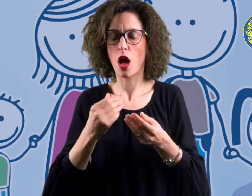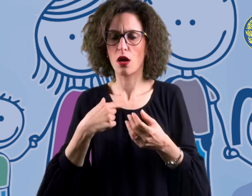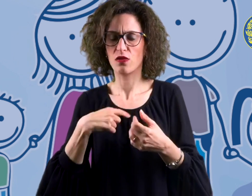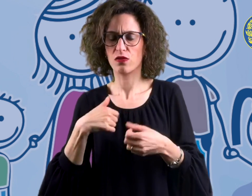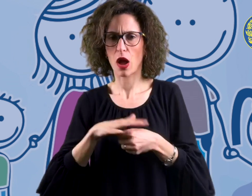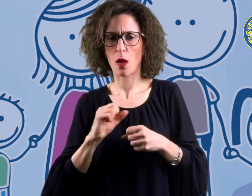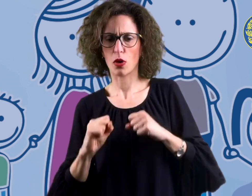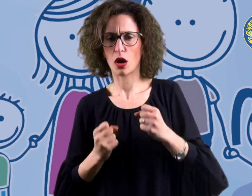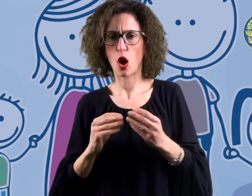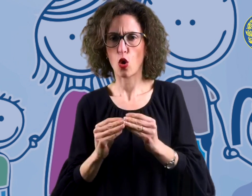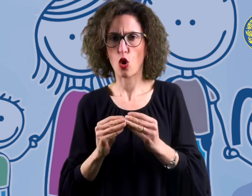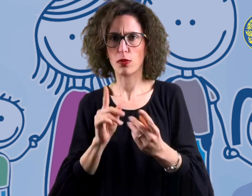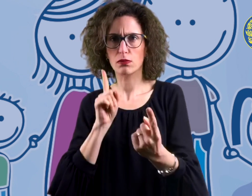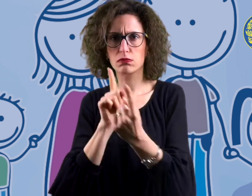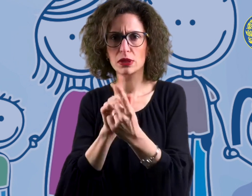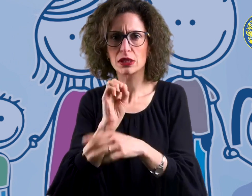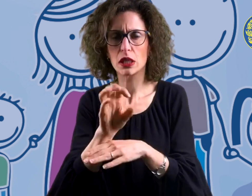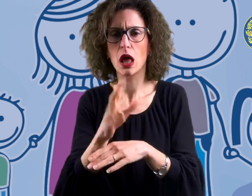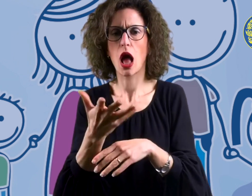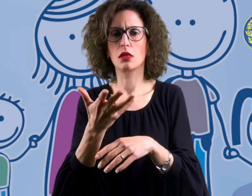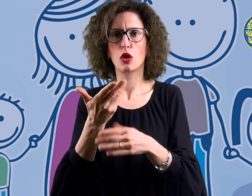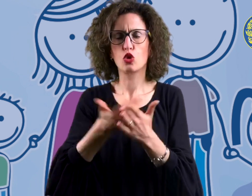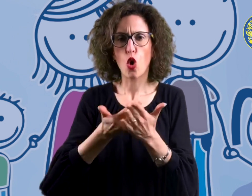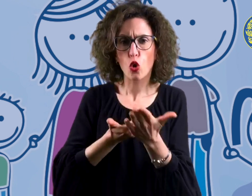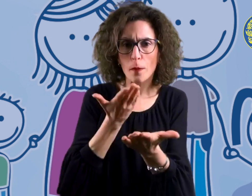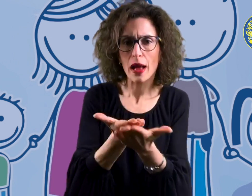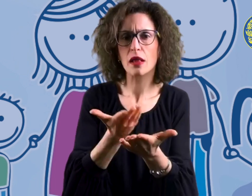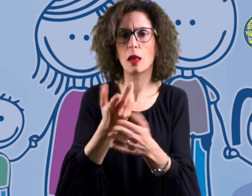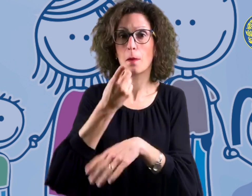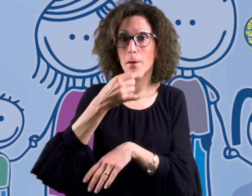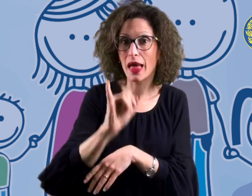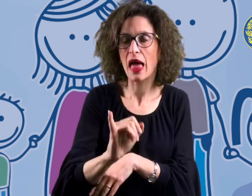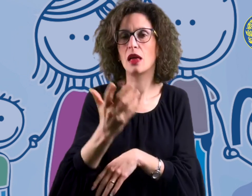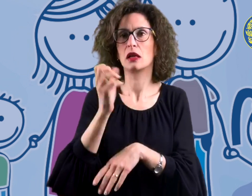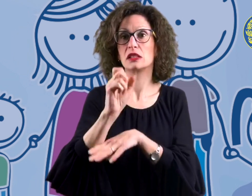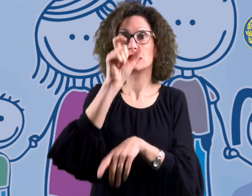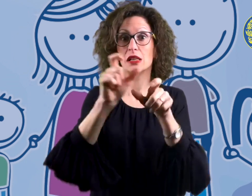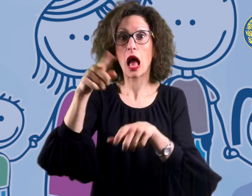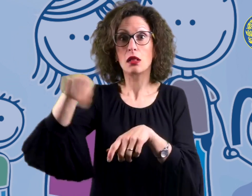sul comportamento da tenere sull'incontro con gli insegnanti, sui documenti da presentare, sul pei, sull'esperienza o meno degli insegnanti,